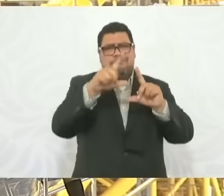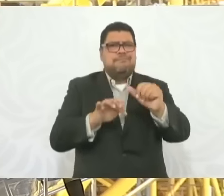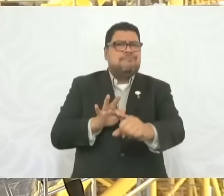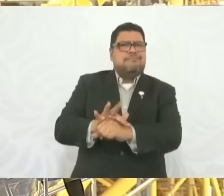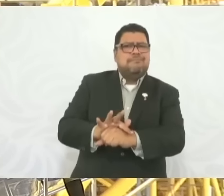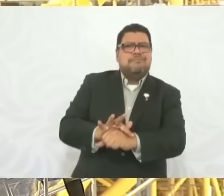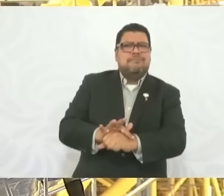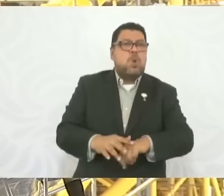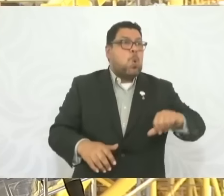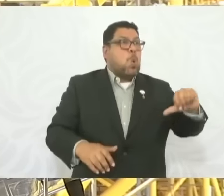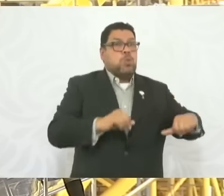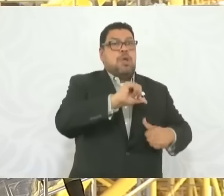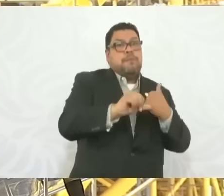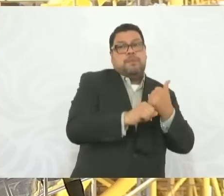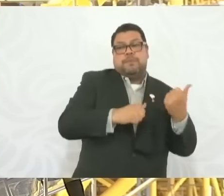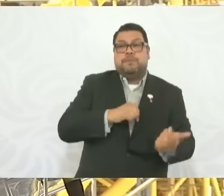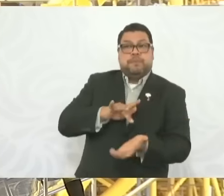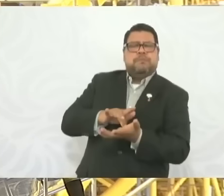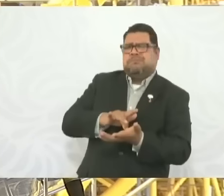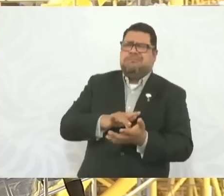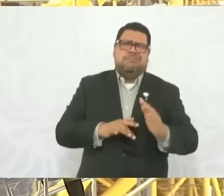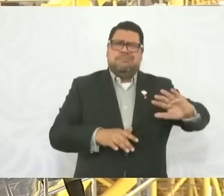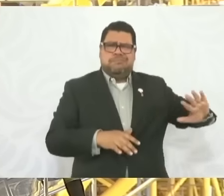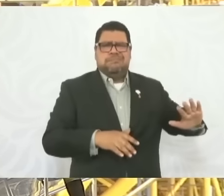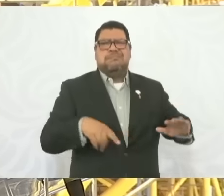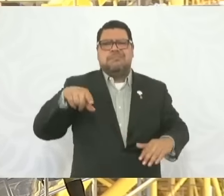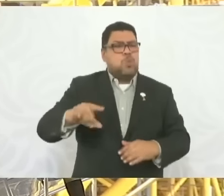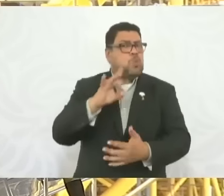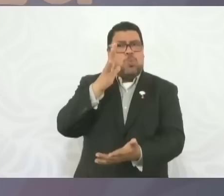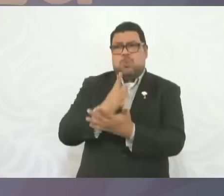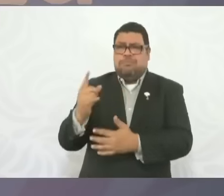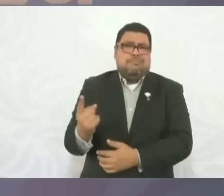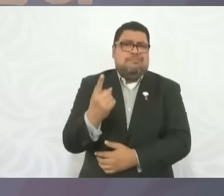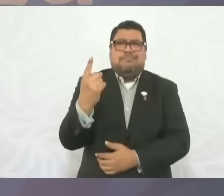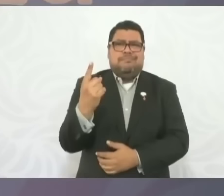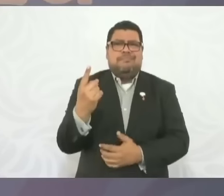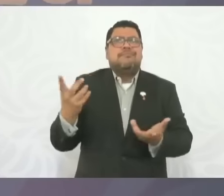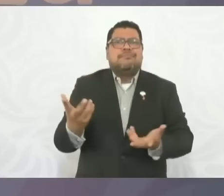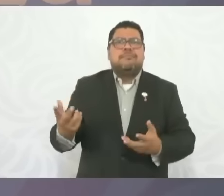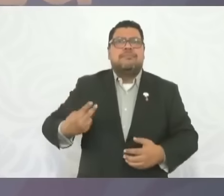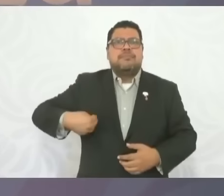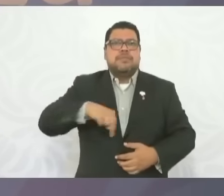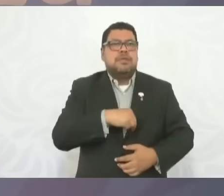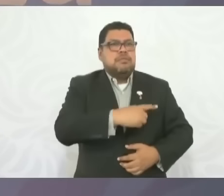haber subsidiarias y es una empresa verticalmente integrada. Hemos reducido la deuda de Pemex en